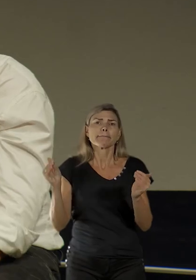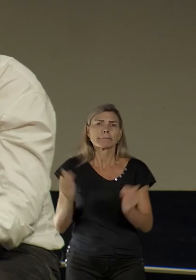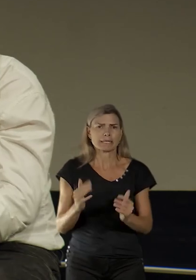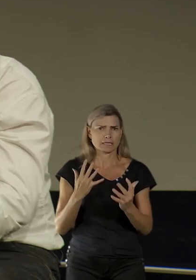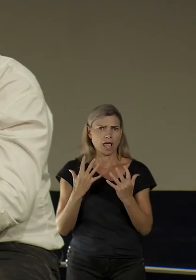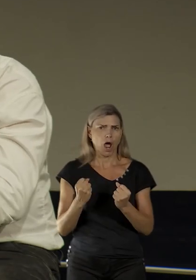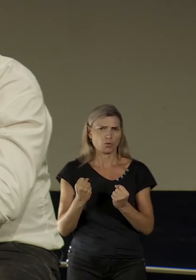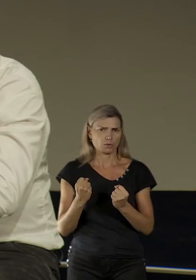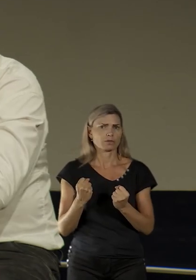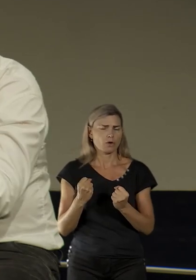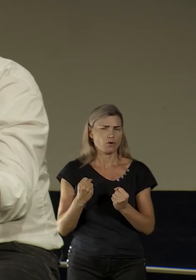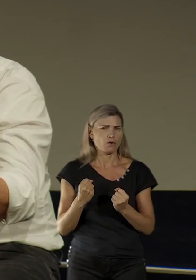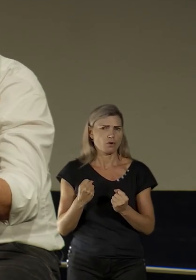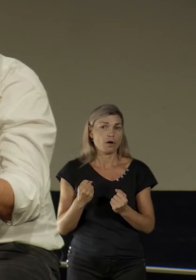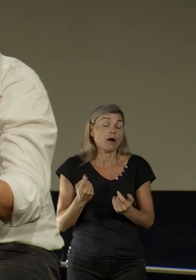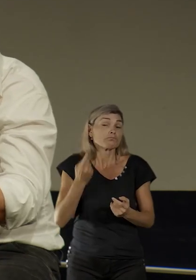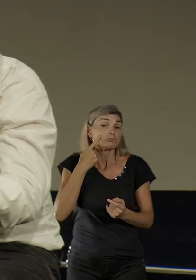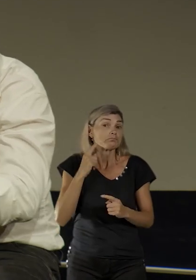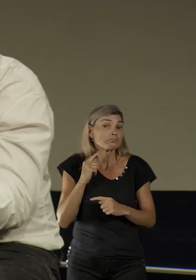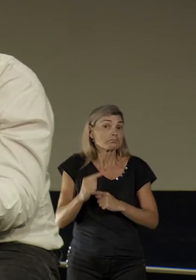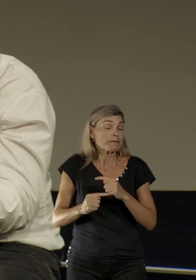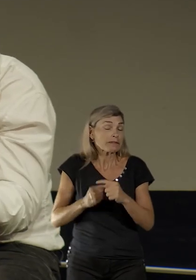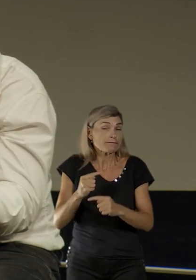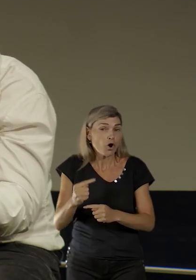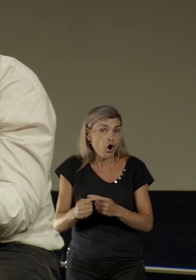A to je nějaký vývoj, který se nedá urychlit.